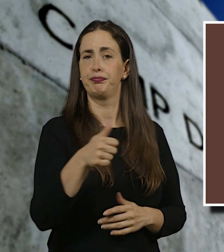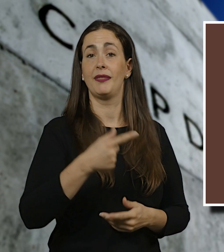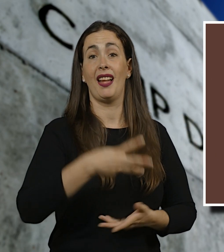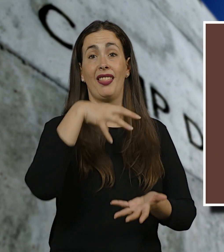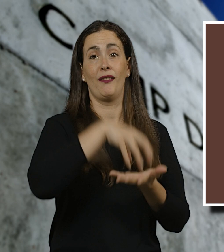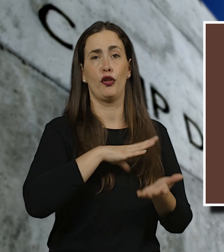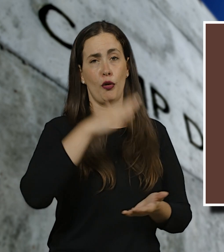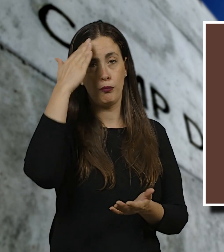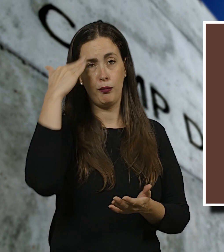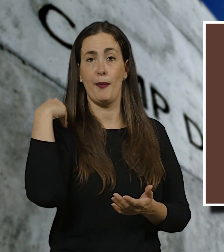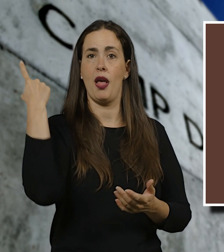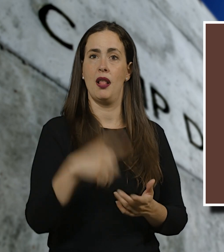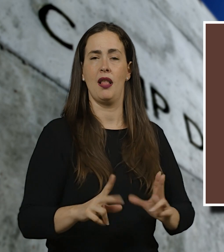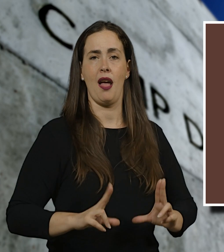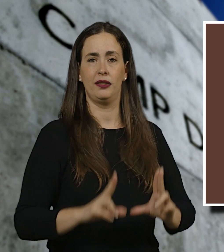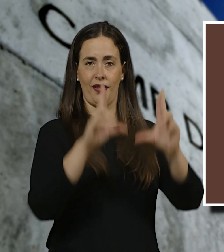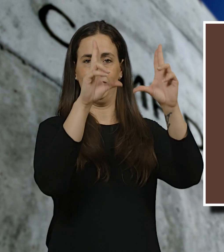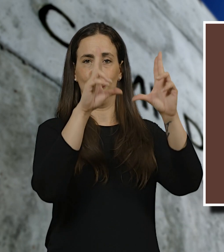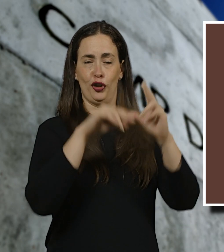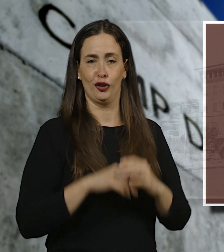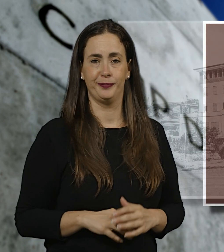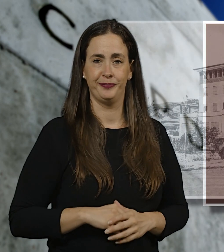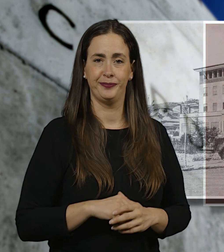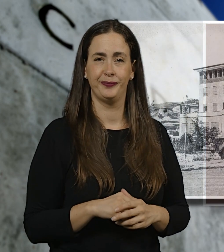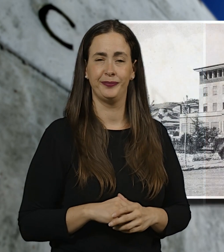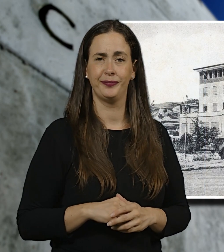Va ser el primer edifici del poble a tenir ascensor.